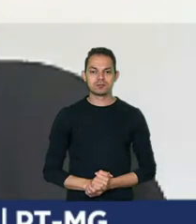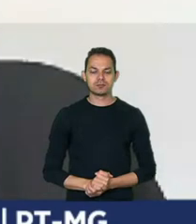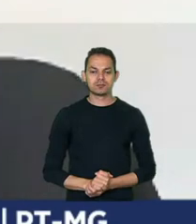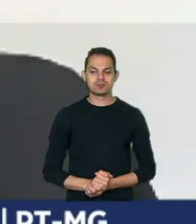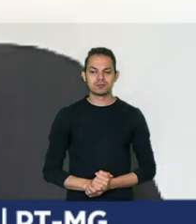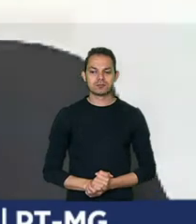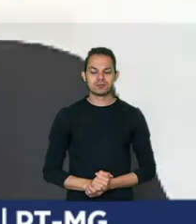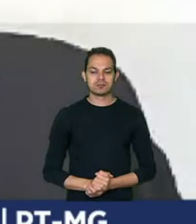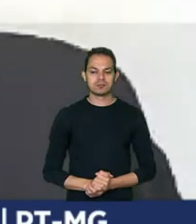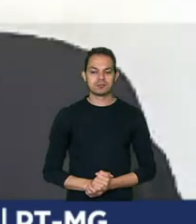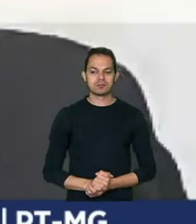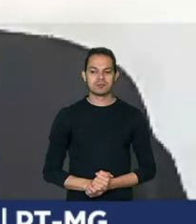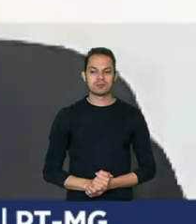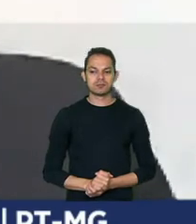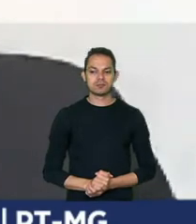NOSSO PAÍS E VOTARMOS HOJE. HOJE TEM ALGUNS DESTAQUES A